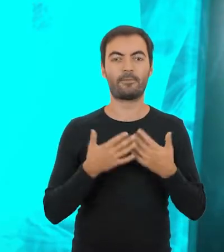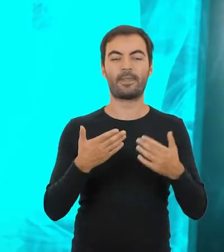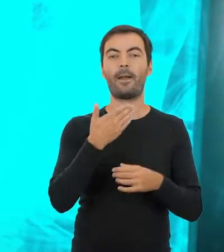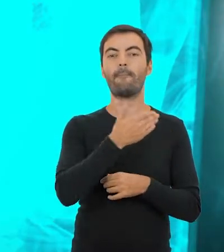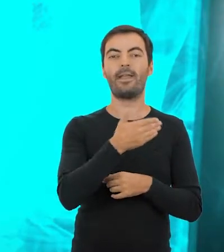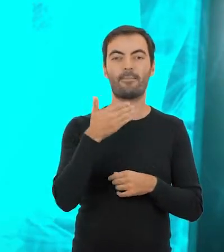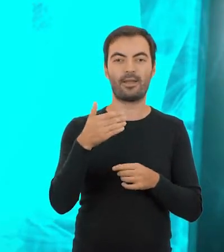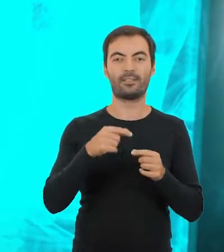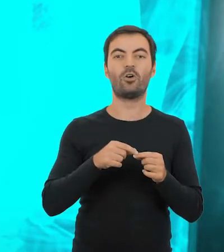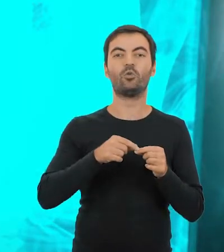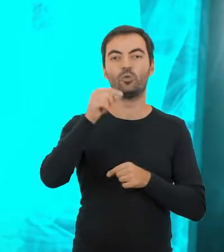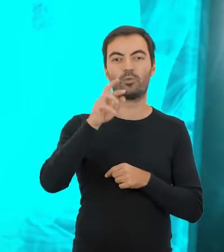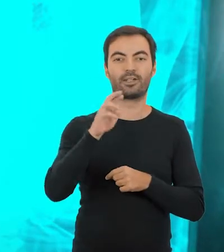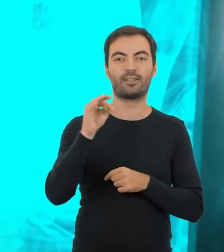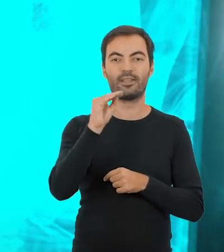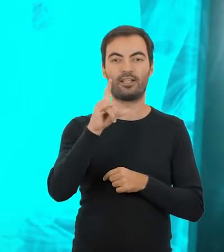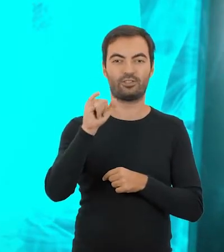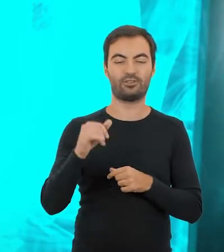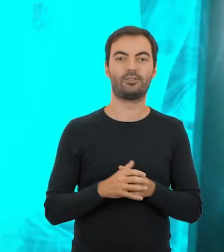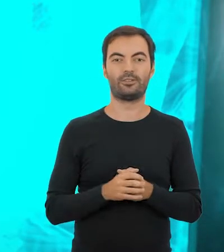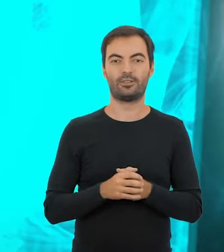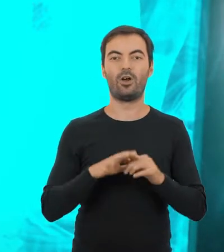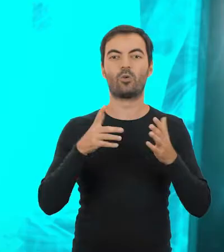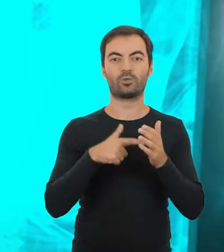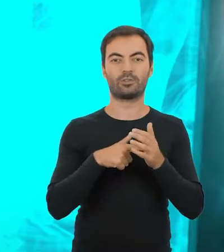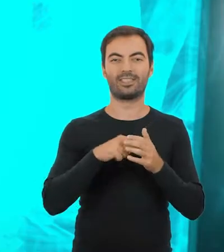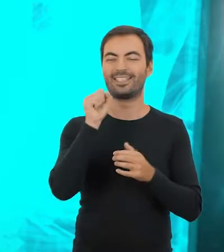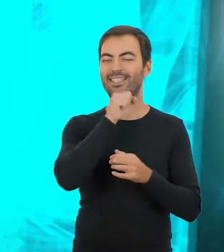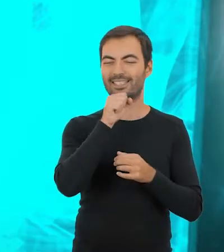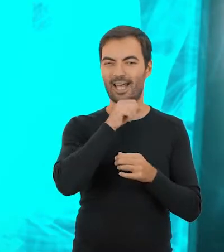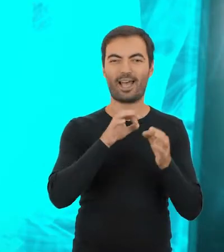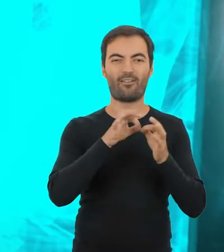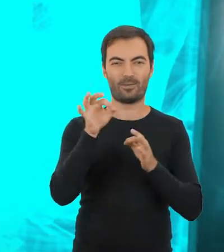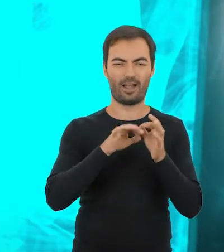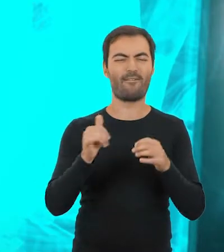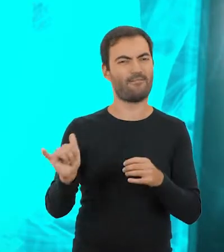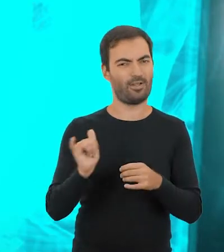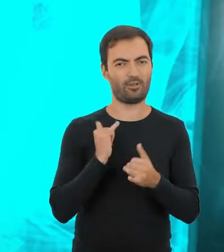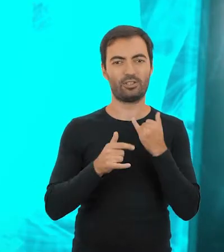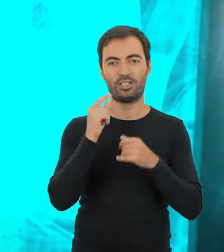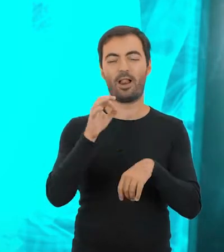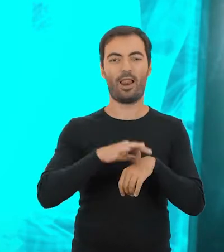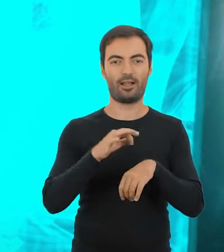To jednostka stara, ale wygodna, gdy idziemy do lekarza po to żeby zmierzyć sobie ciśnienie,